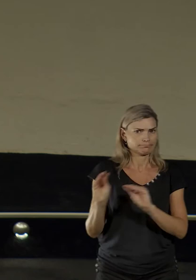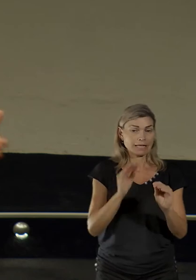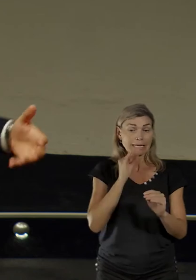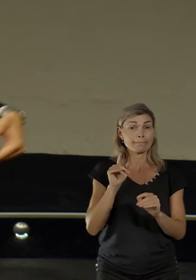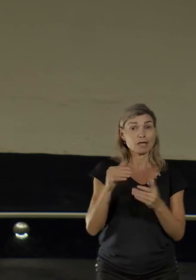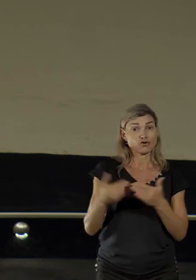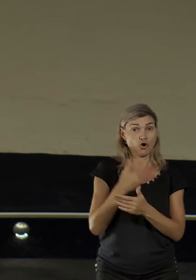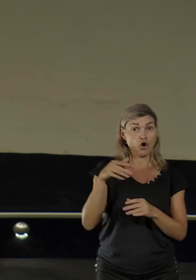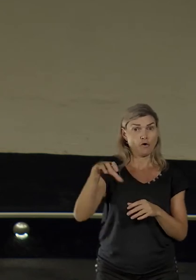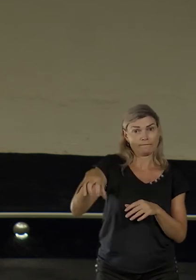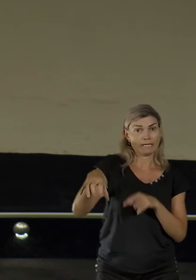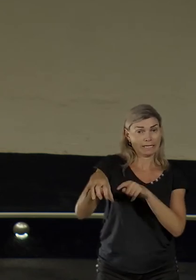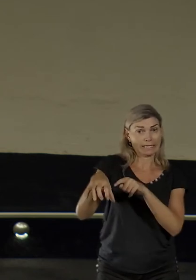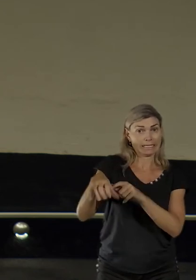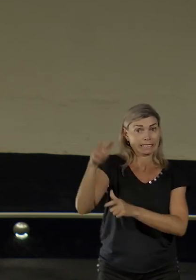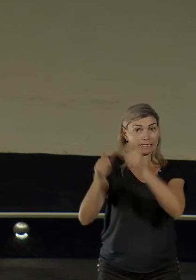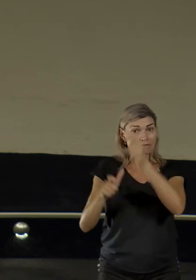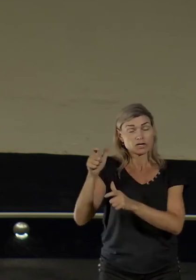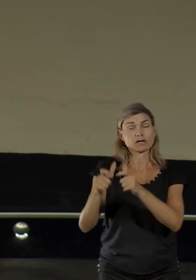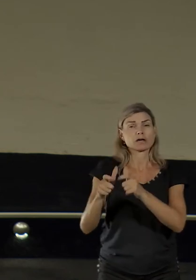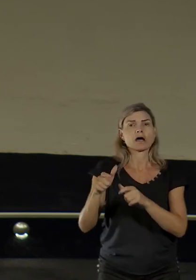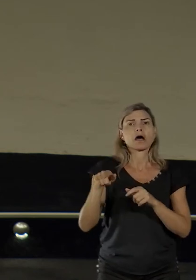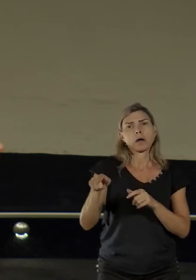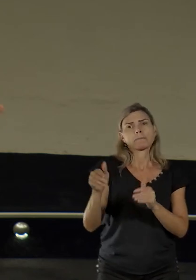bylo by tedy méně rozlehlé než třeba to současné. Byla by to šance.